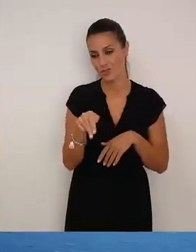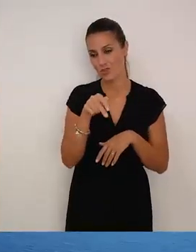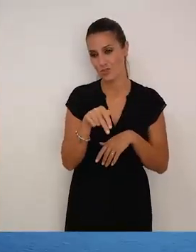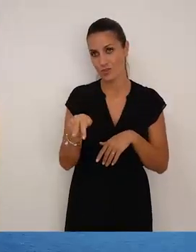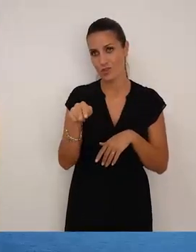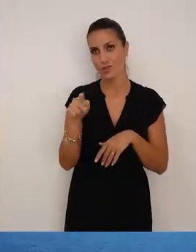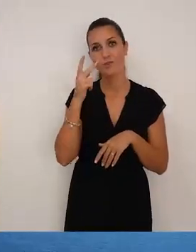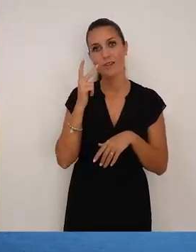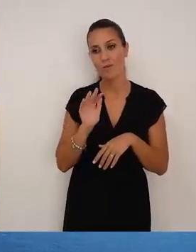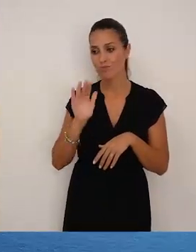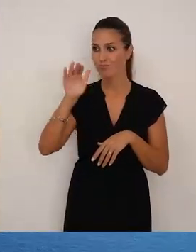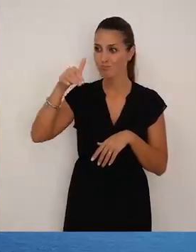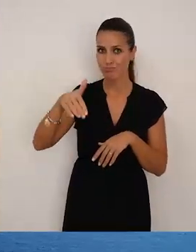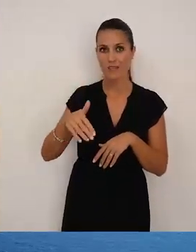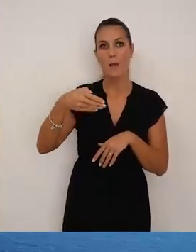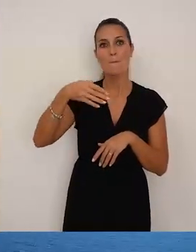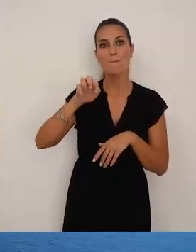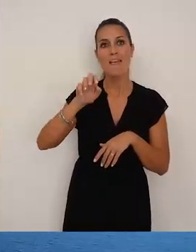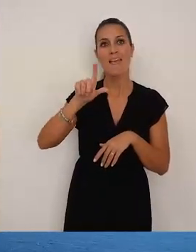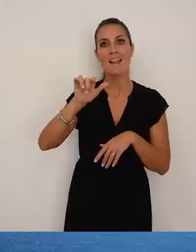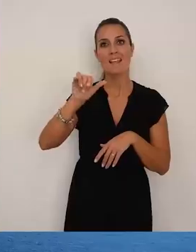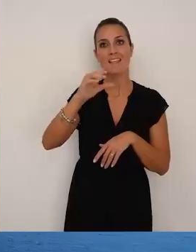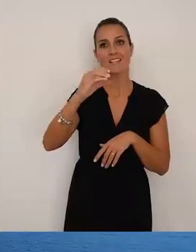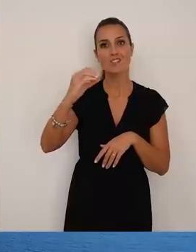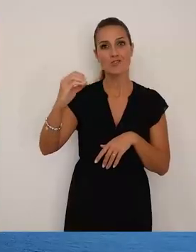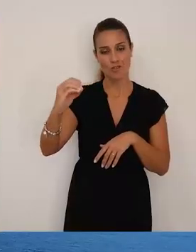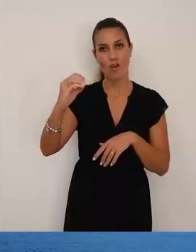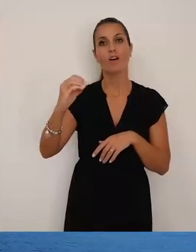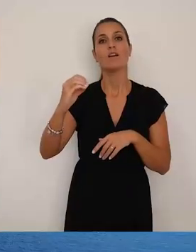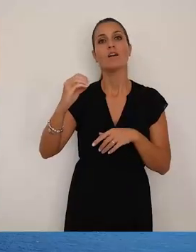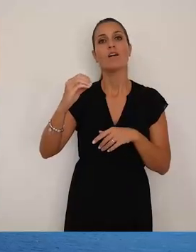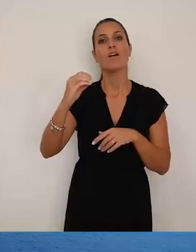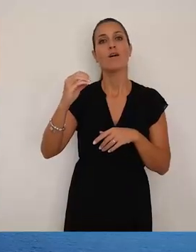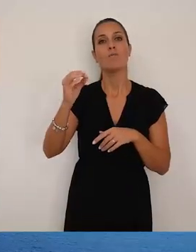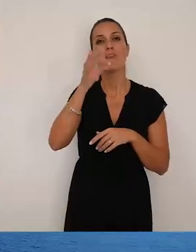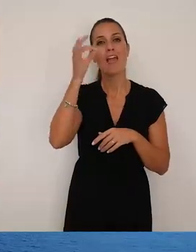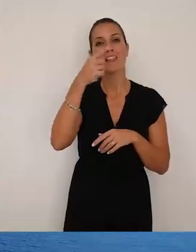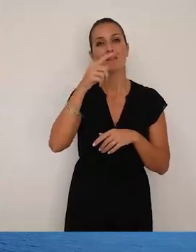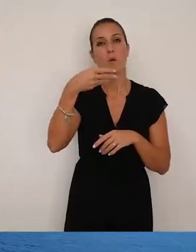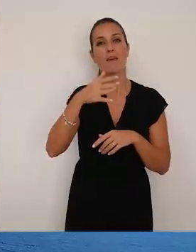amabili forme del promontorio del Mèliso, ricoperto da un folto ricamo di macchia mediterranea